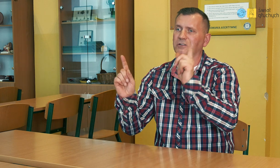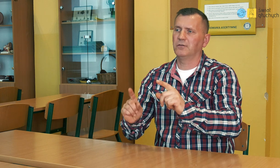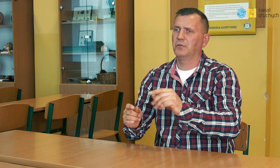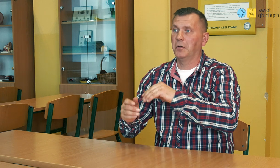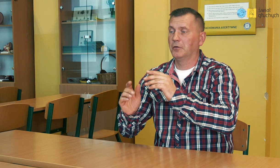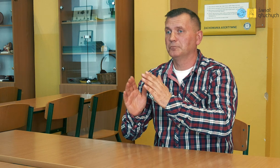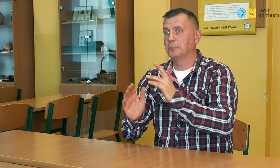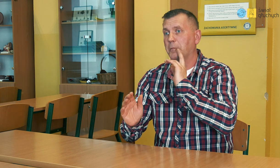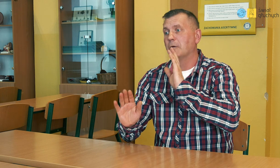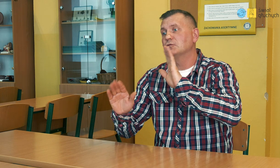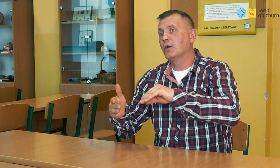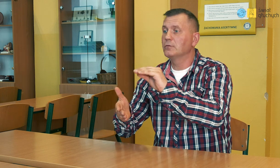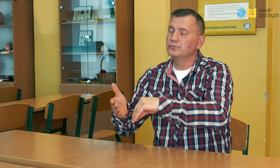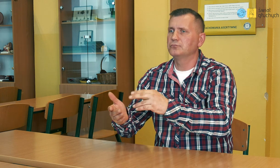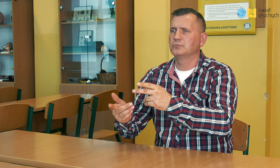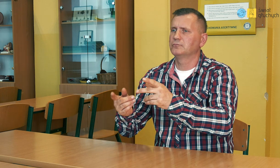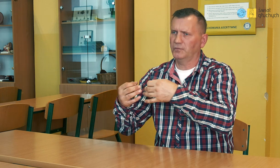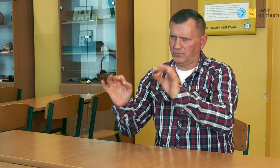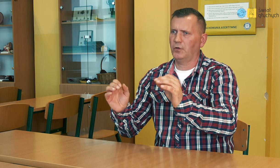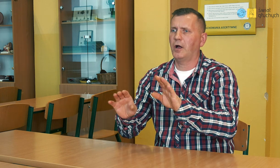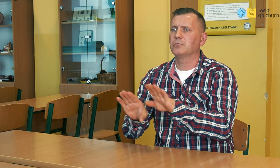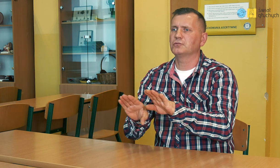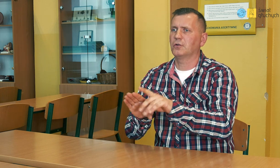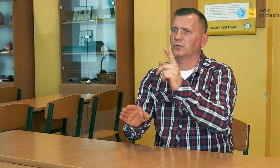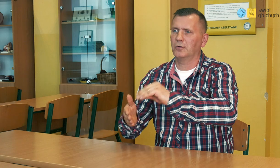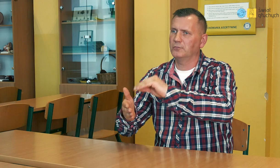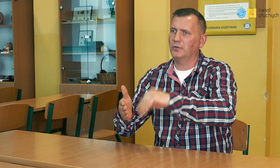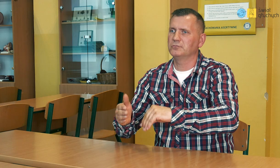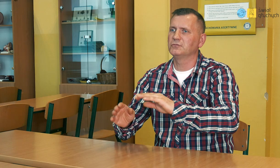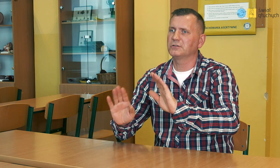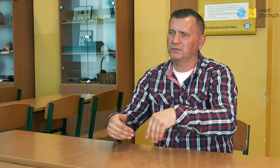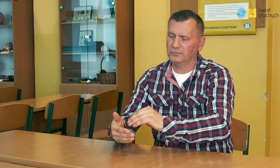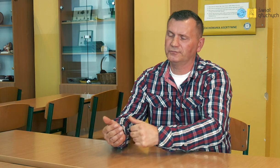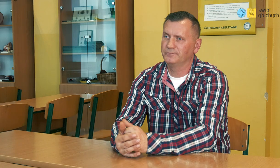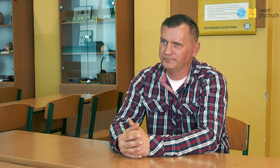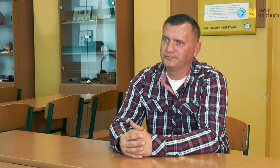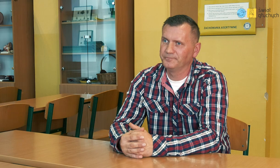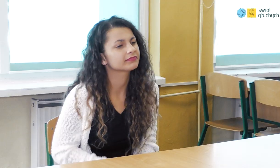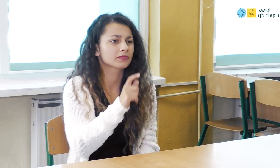Ale chyba to było w IV klasie. W szkole zawodowej nie było potrzeby, żeby mama przyjeżdżała podpisać zgodę. W podstawówce musiała.